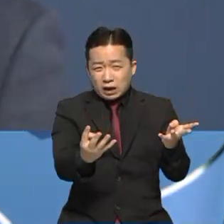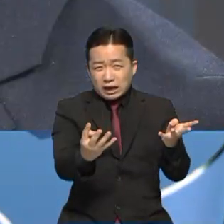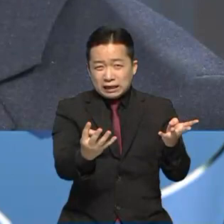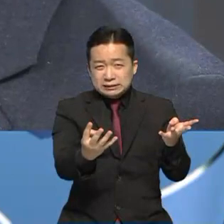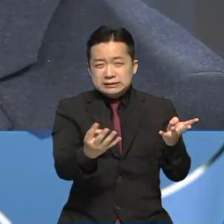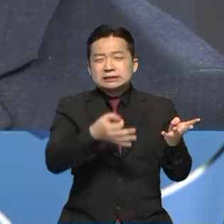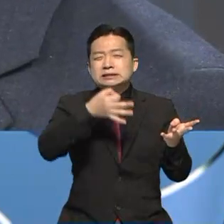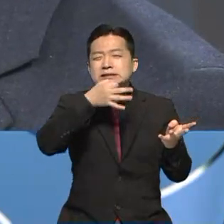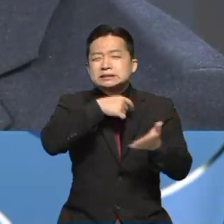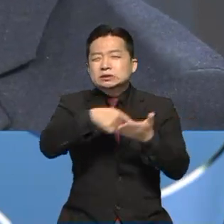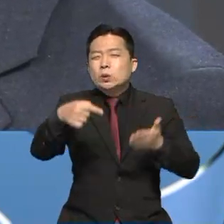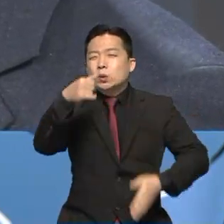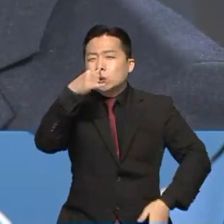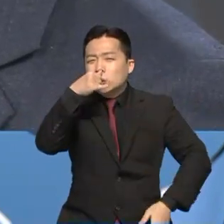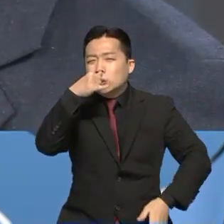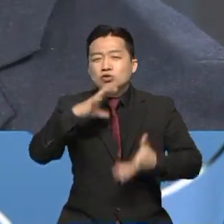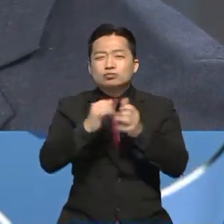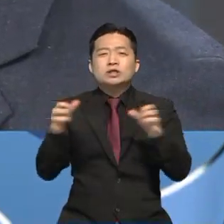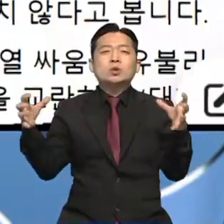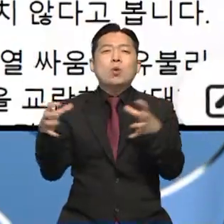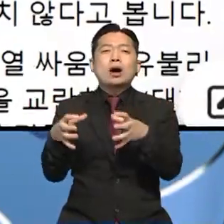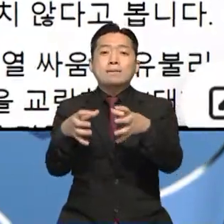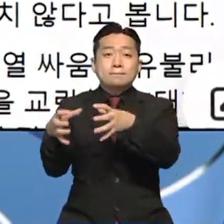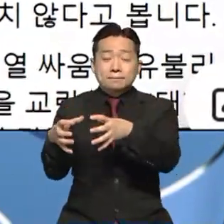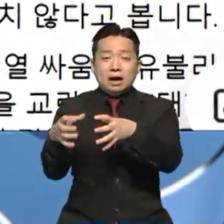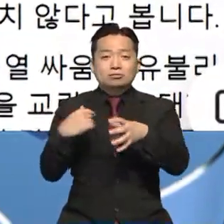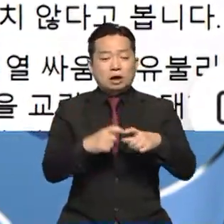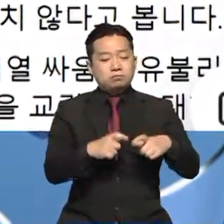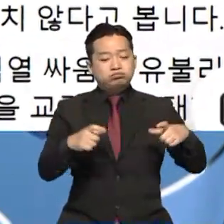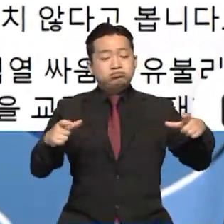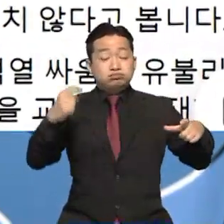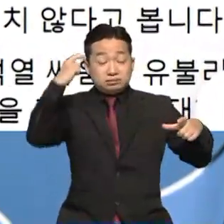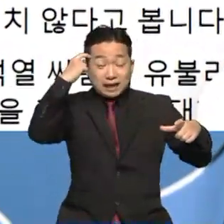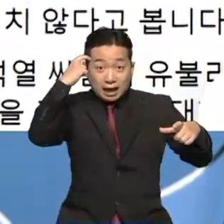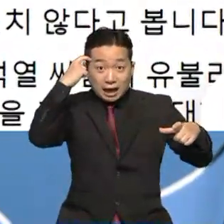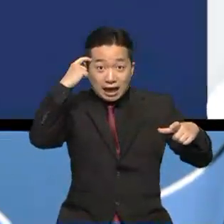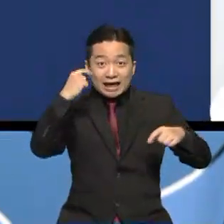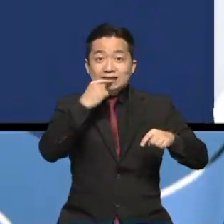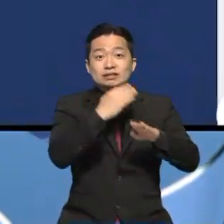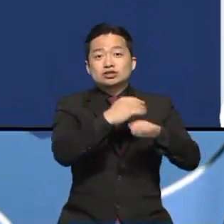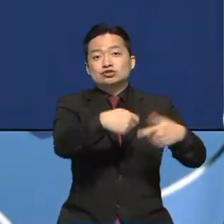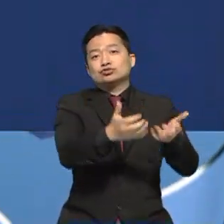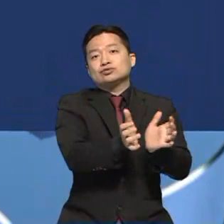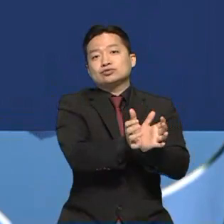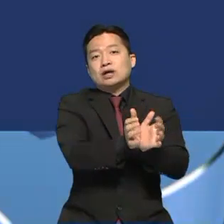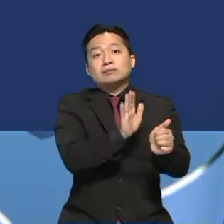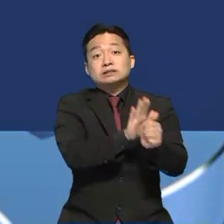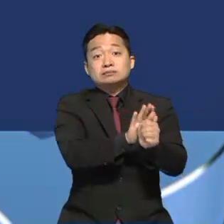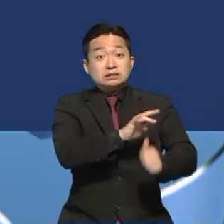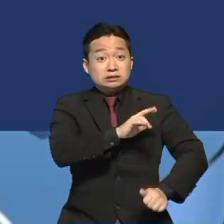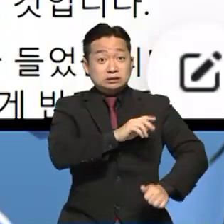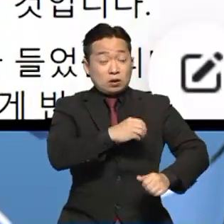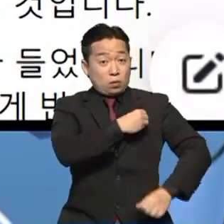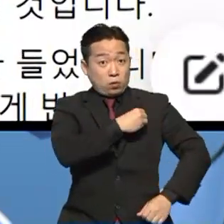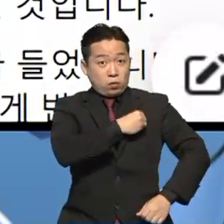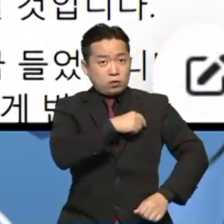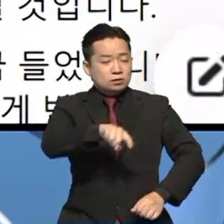그러니까 국민 통합이 명분이라서 외연 확장하기는 참 좋은데 민주당 핵심 지지층들이 격렬하게 반발하고 있기 때문에 이 후보에게 정치적인 부담이